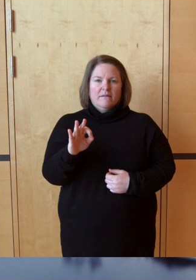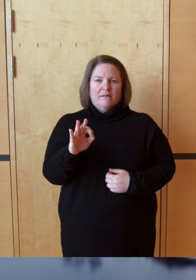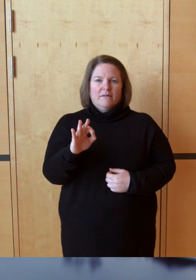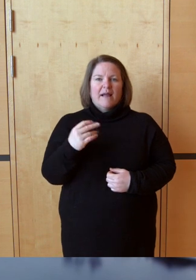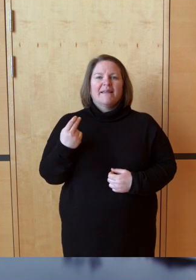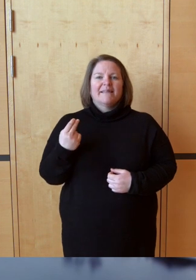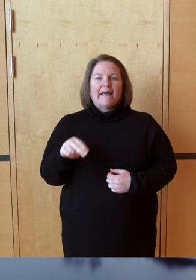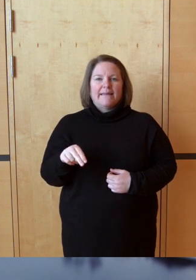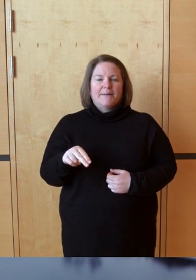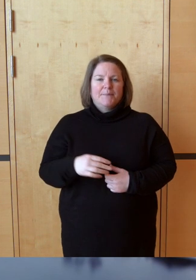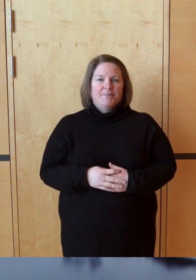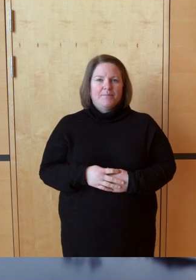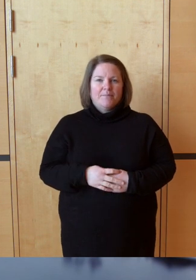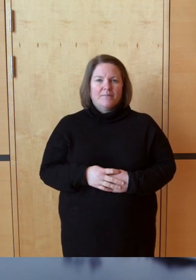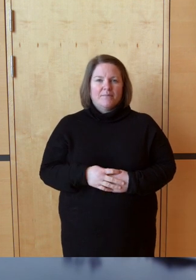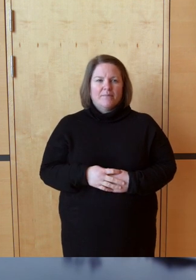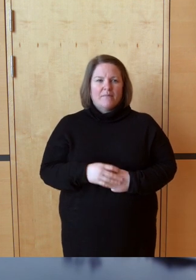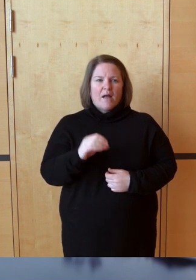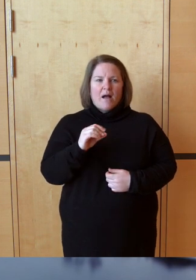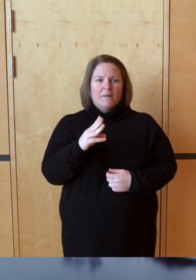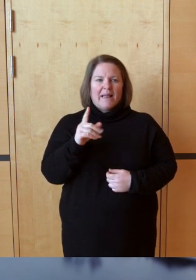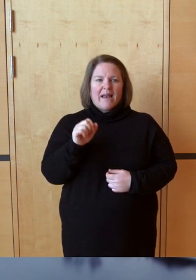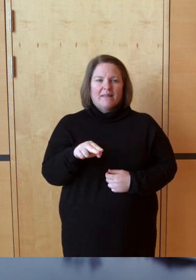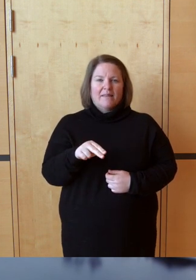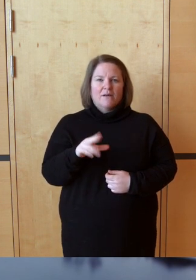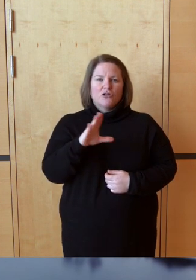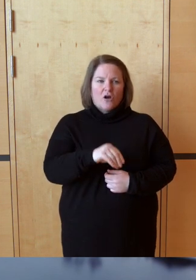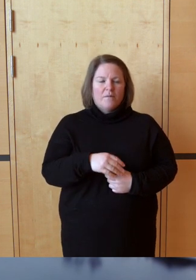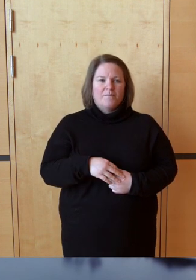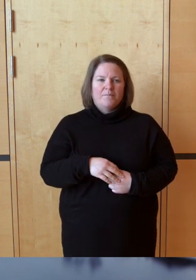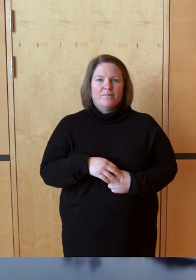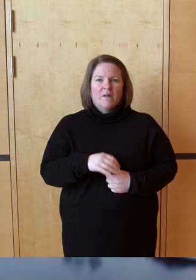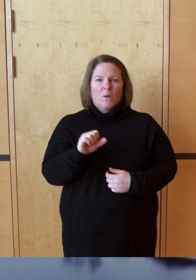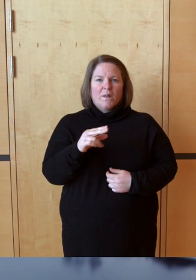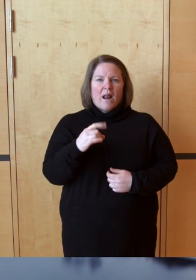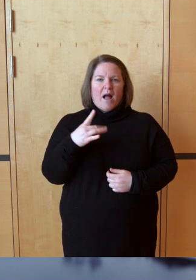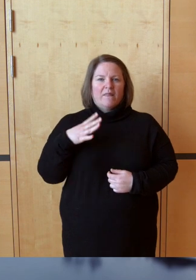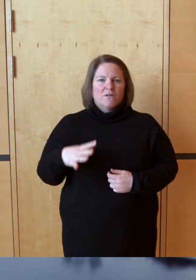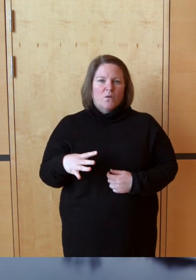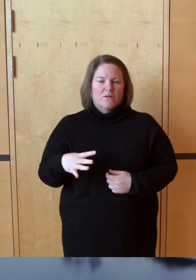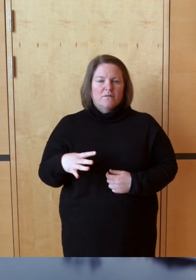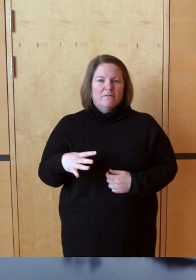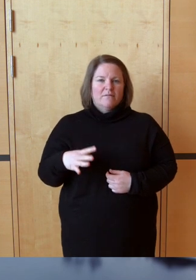Nej Kör till langen Ja Gunilla Andersson Ja